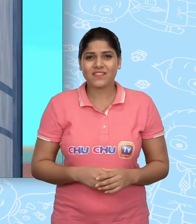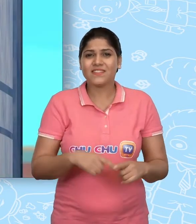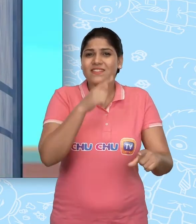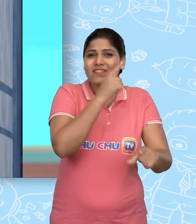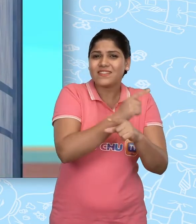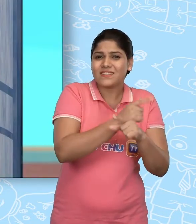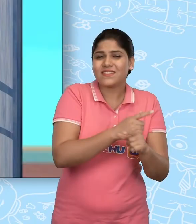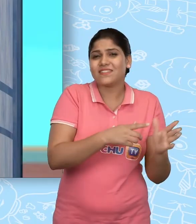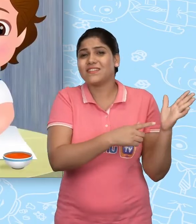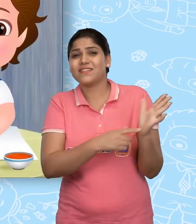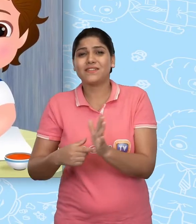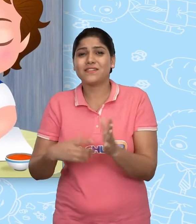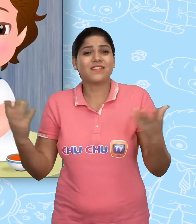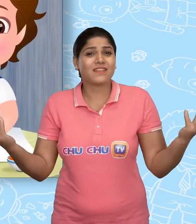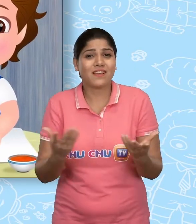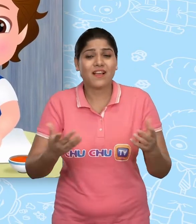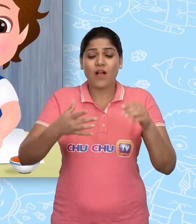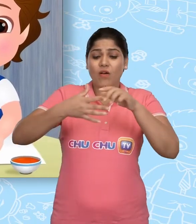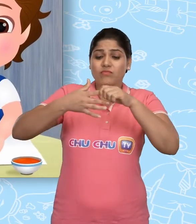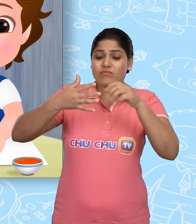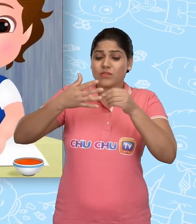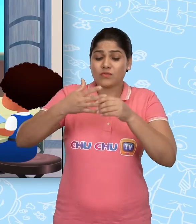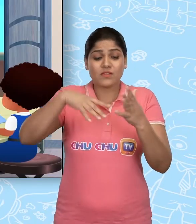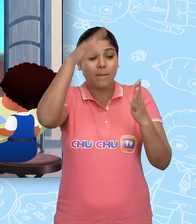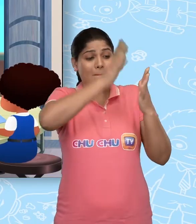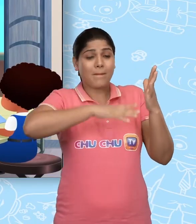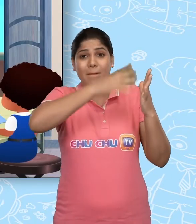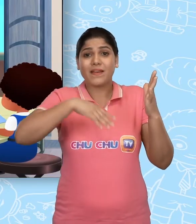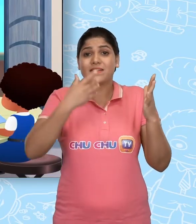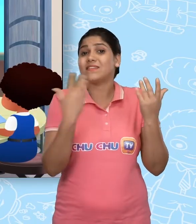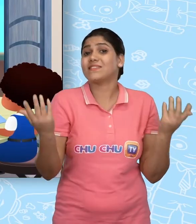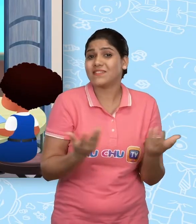Miss Dorothy ने ChaCha को दिखाया की उँगलियों से कैसे पेन्ट कर सकते हैं।